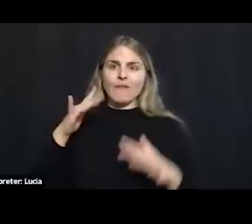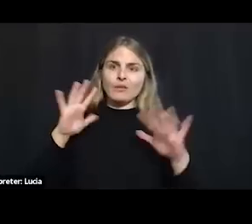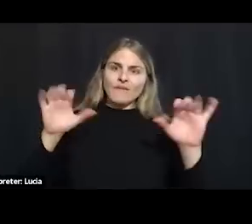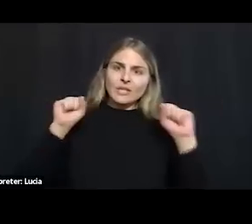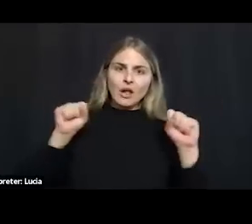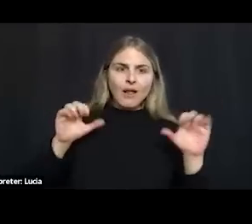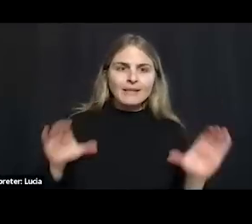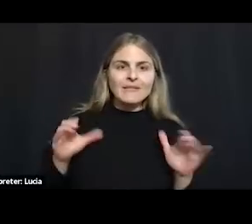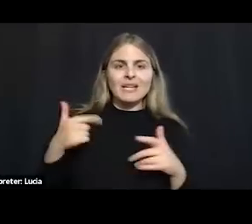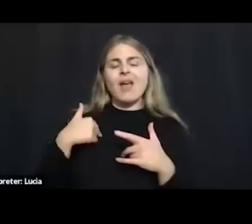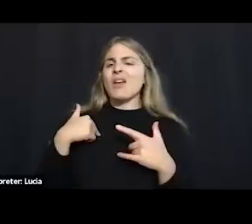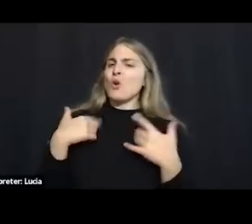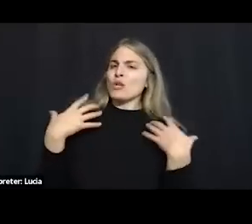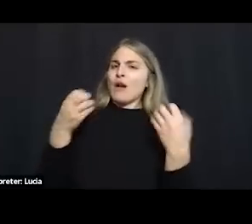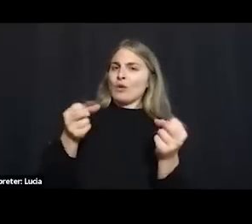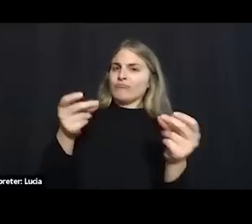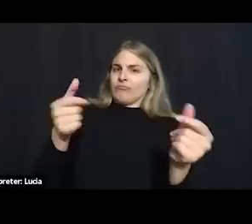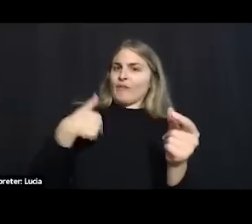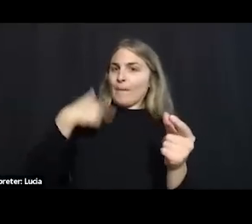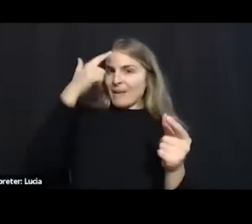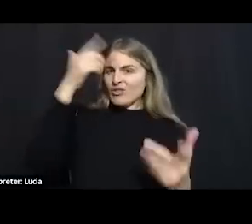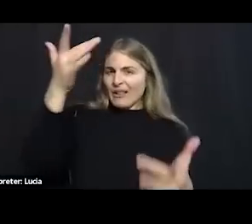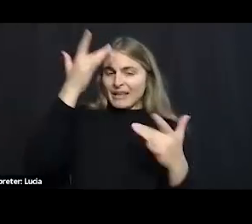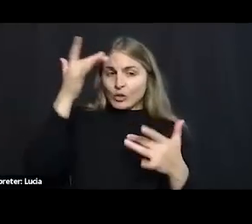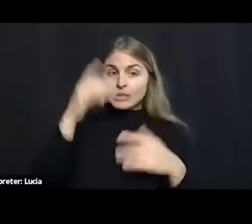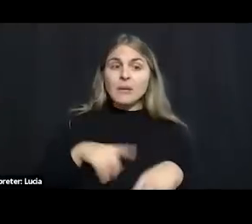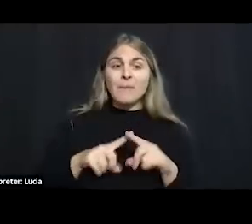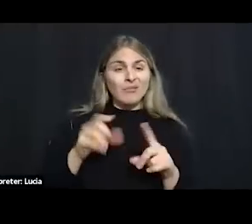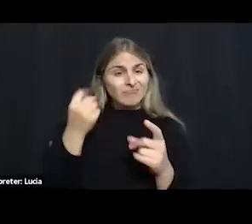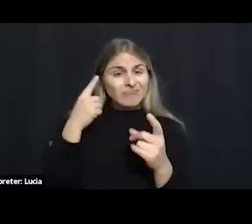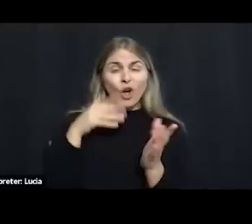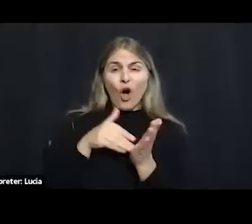Sin embargo, muy a menudo para las personas que experimentan sinhogarismo y personas con trastornos mentales graves,